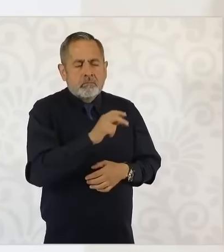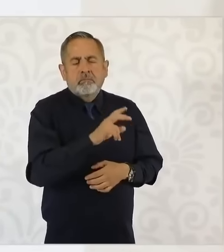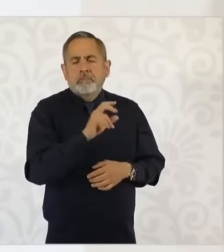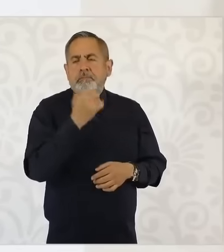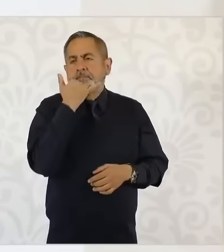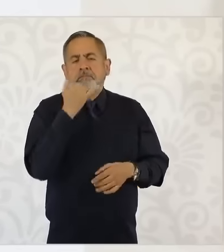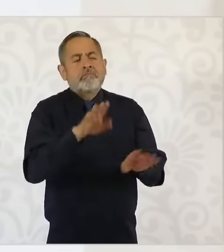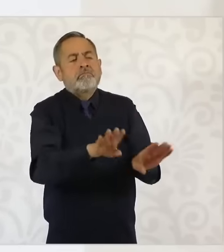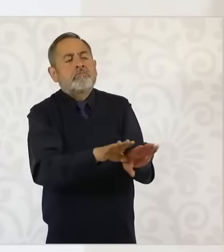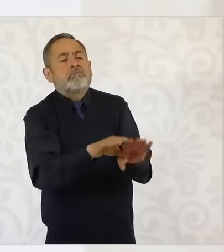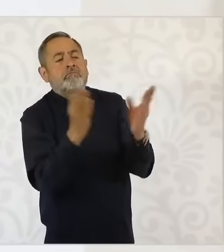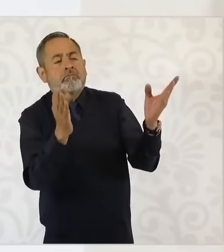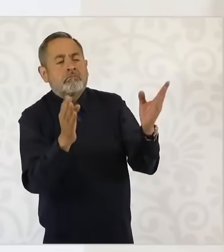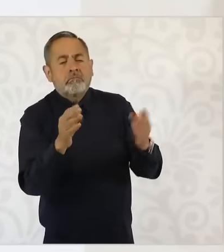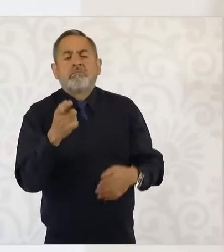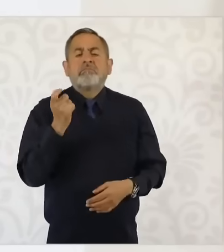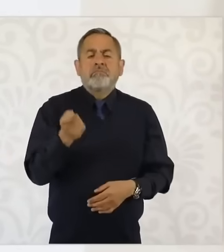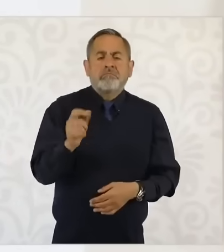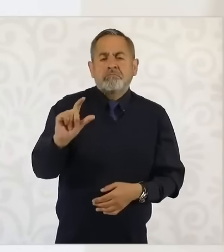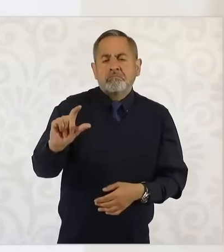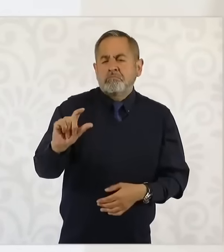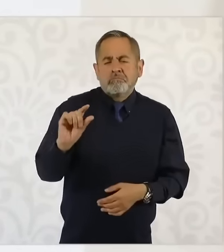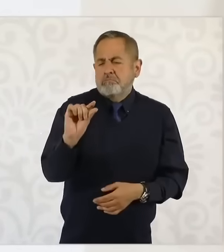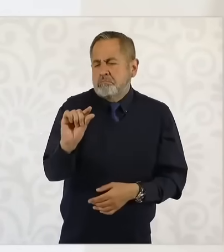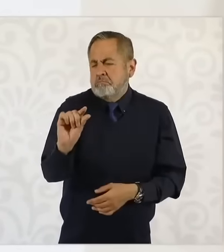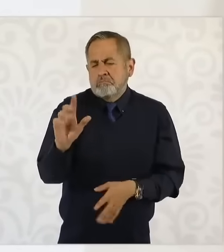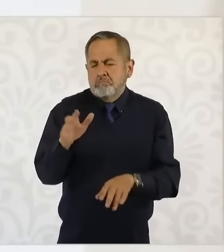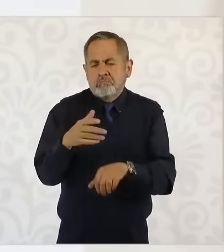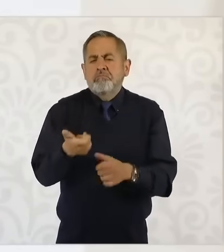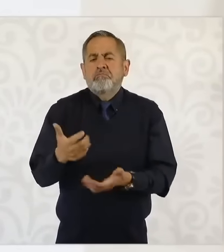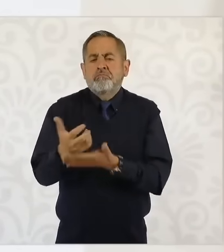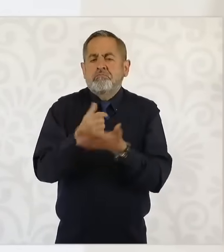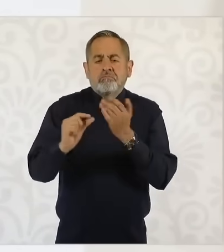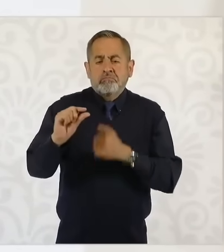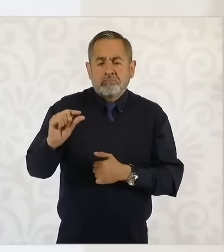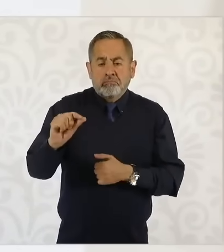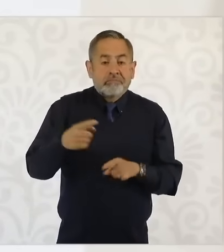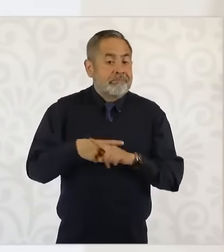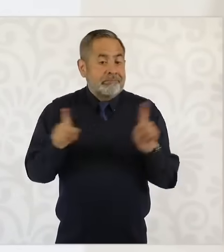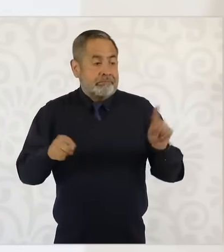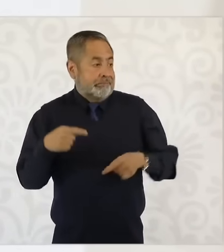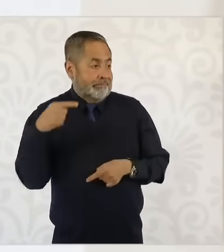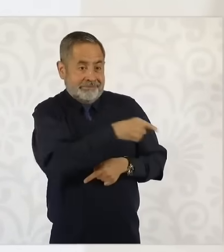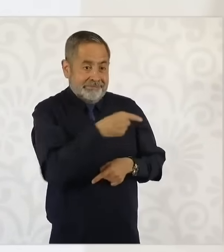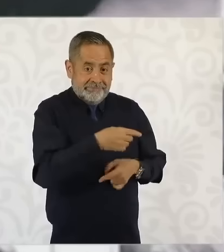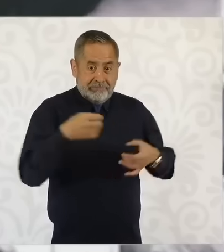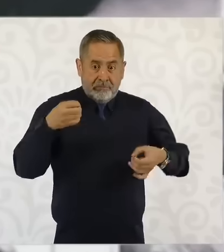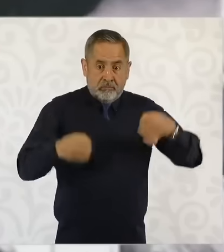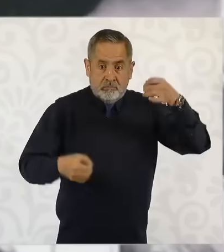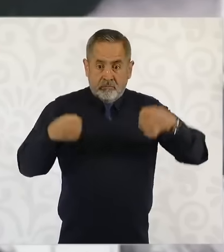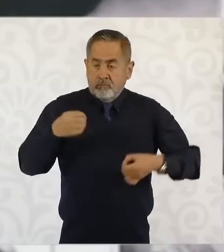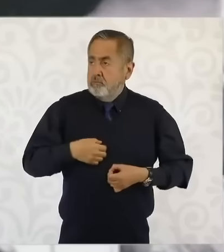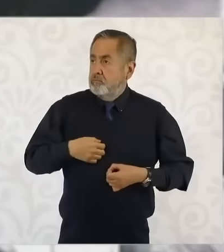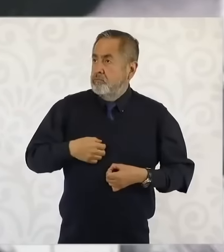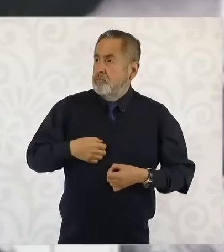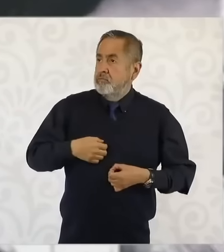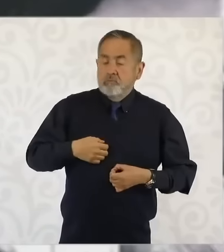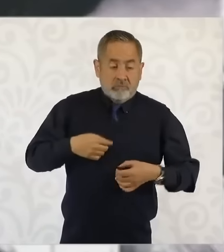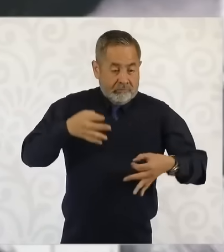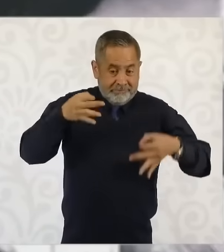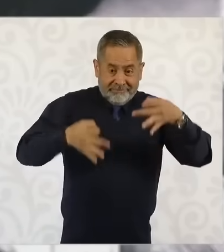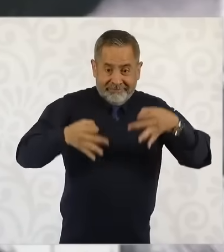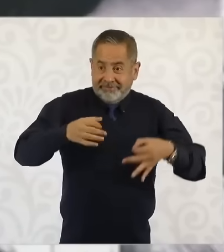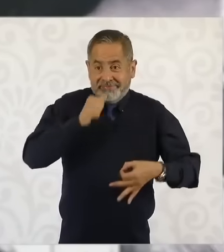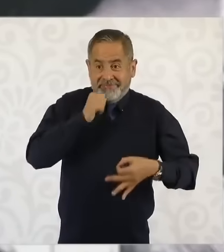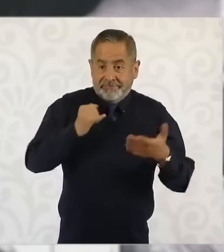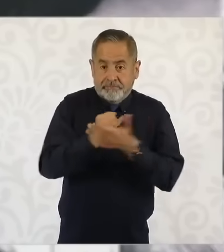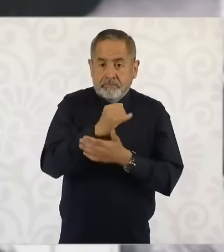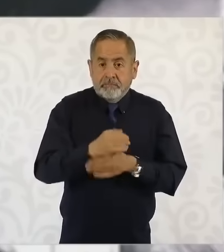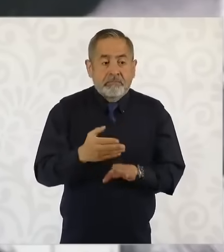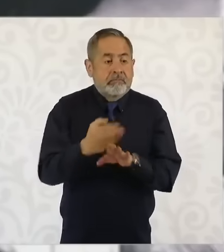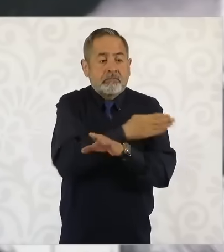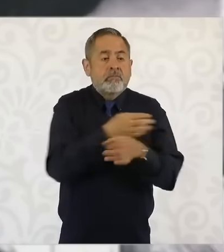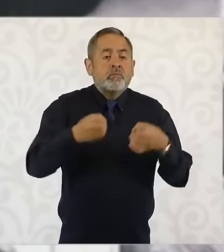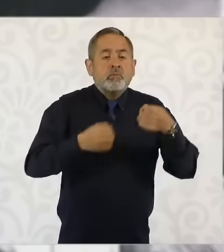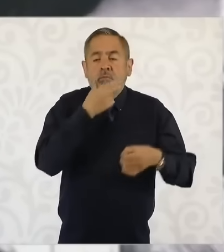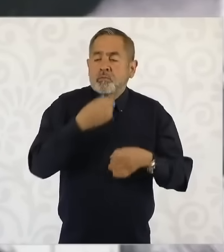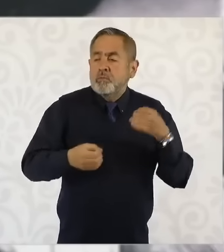lo que inmediatamente resuelven las autoridades antes del juicio quiero decirles cuando un juez